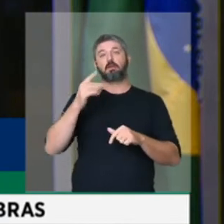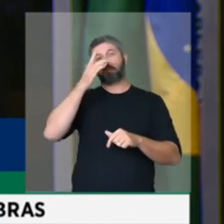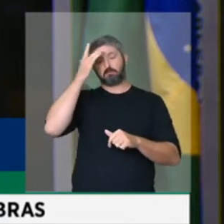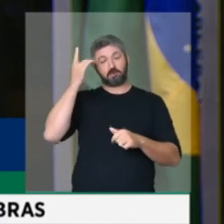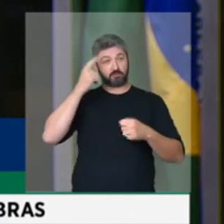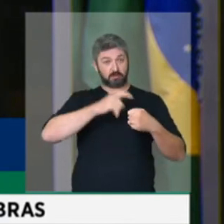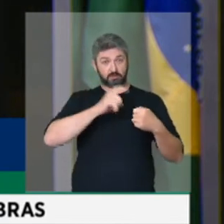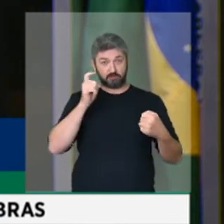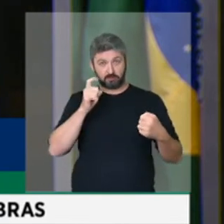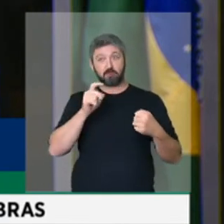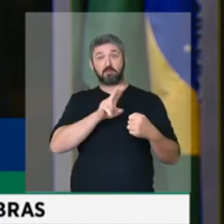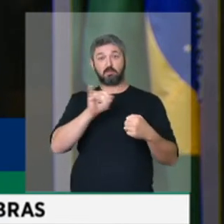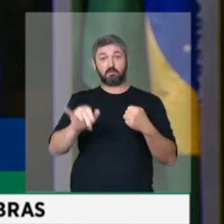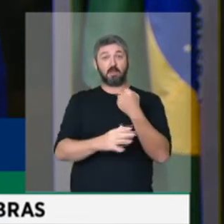APROVEITAMENTO DELE EM OUTRAS SUBSIDIÁRIAS DE OUTRAS